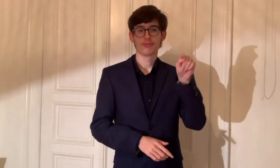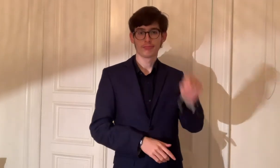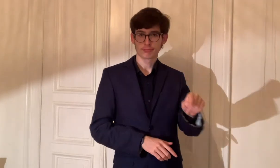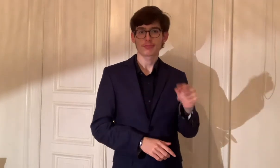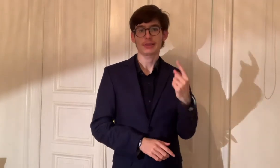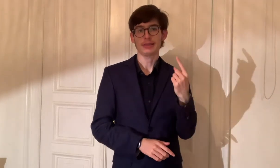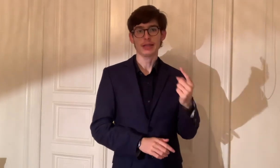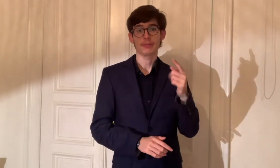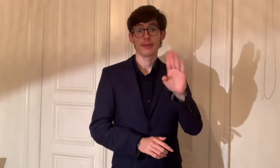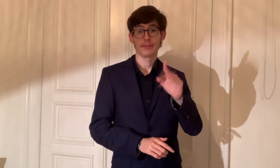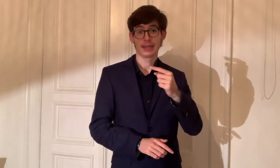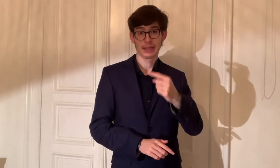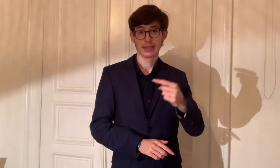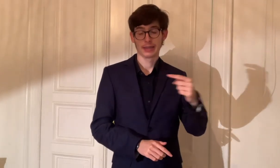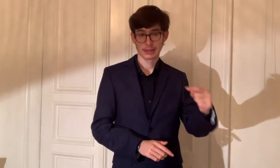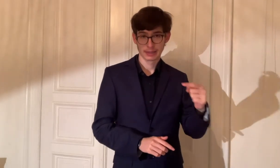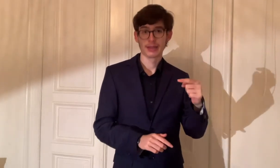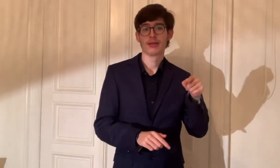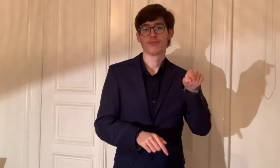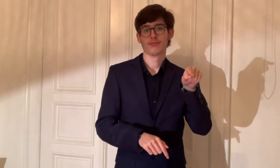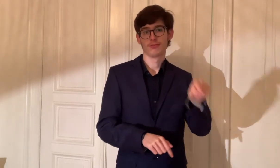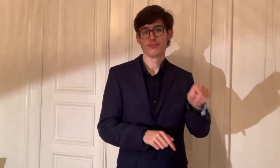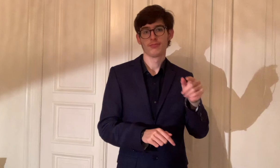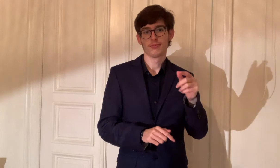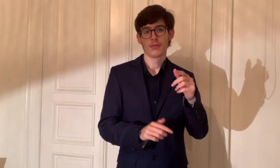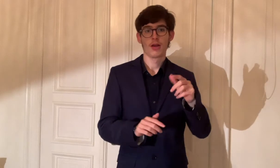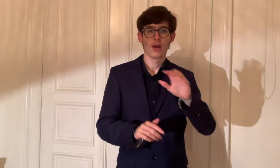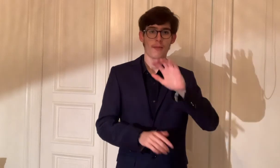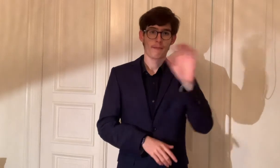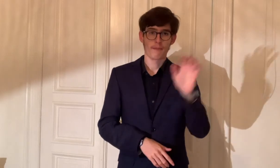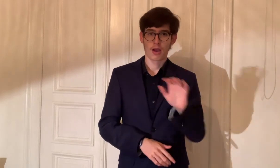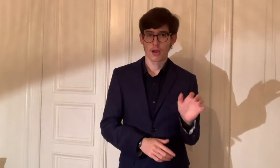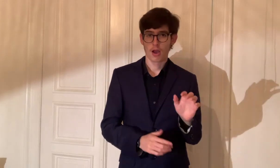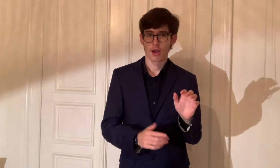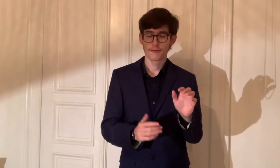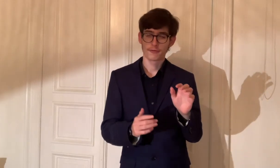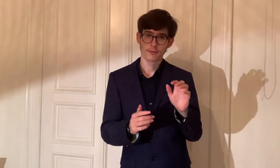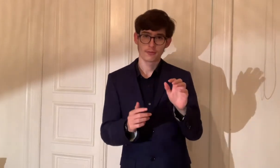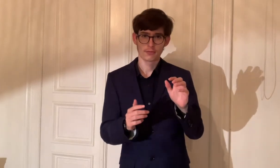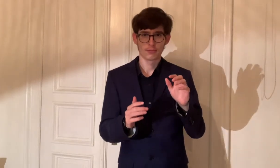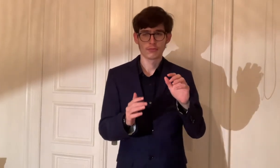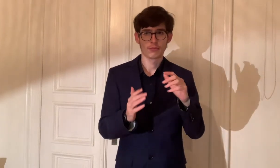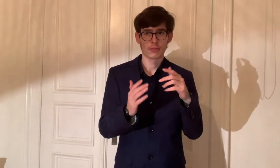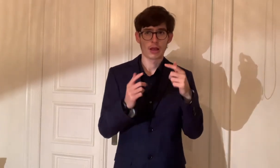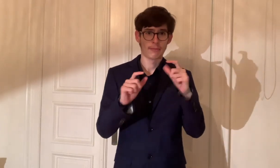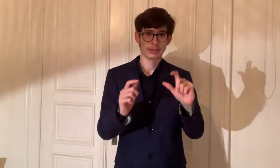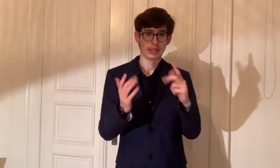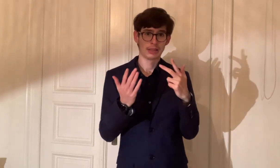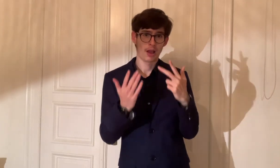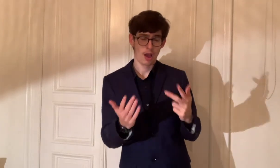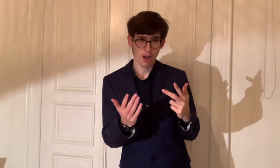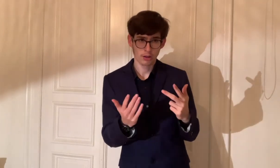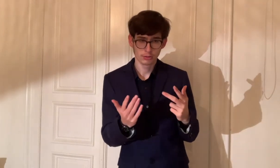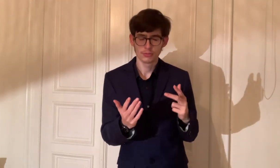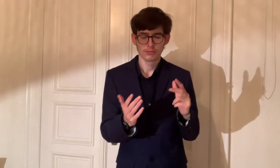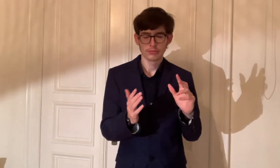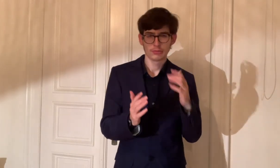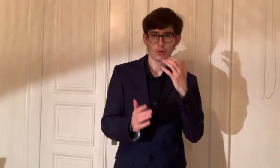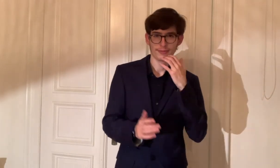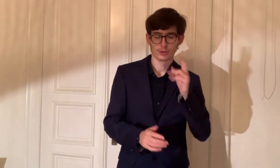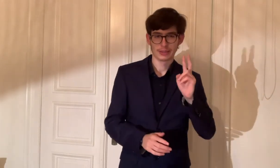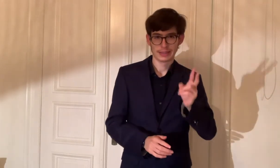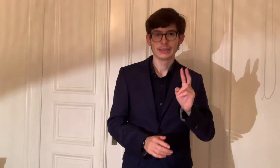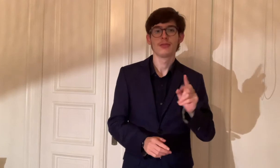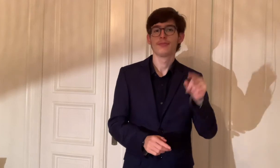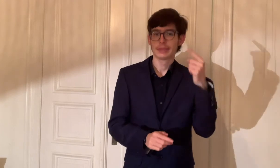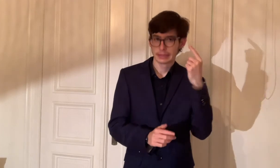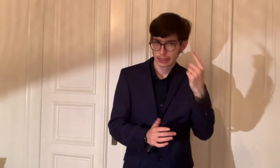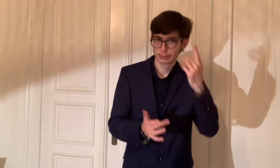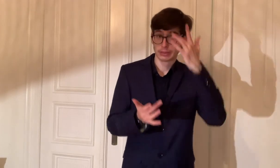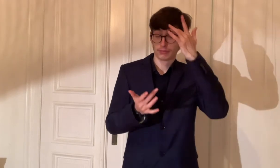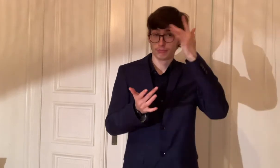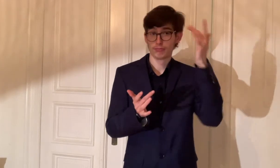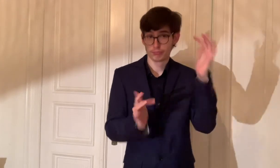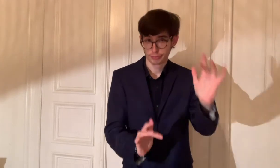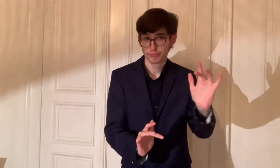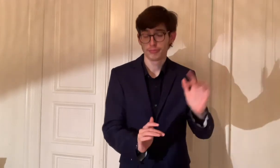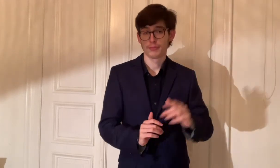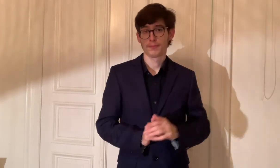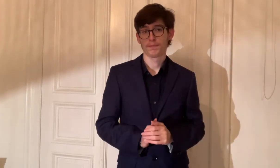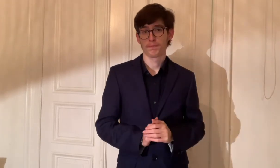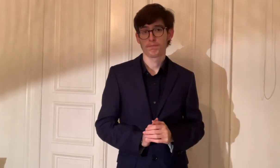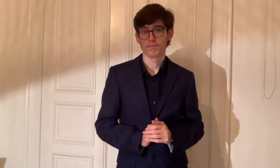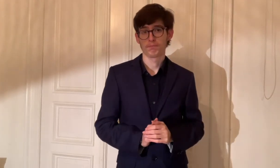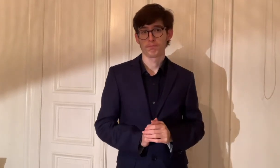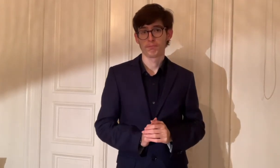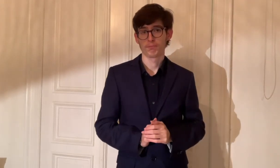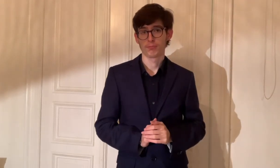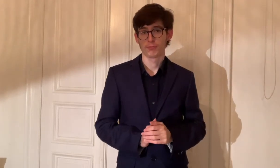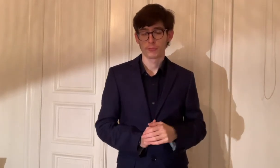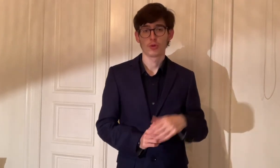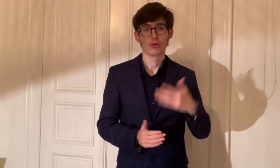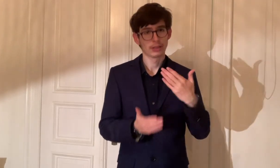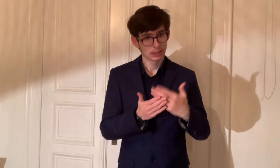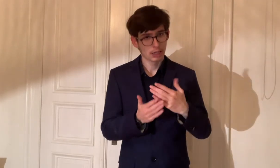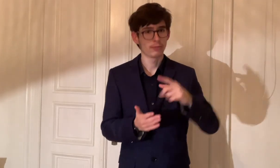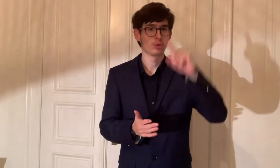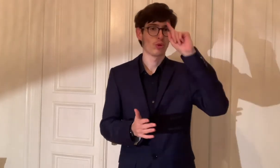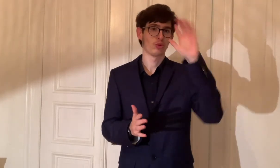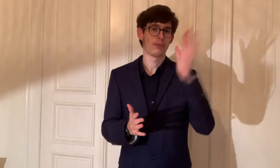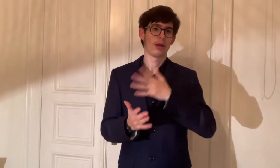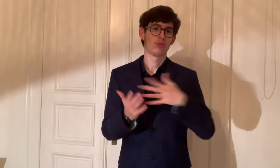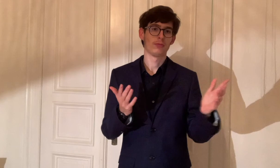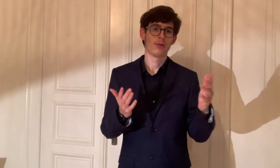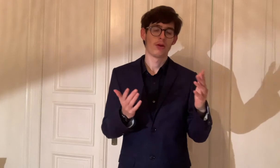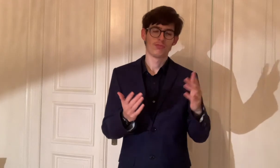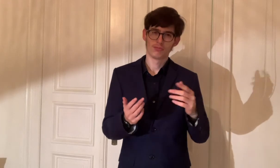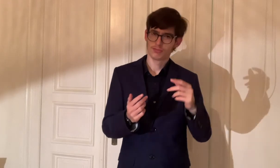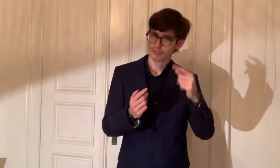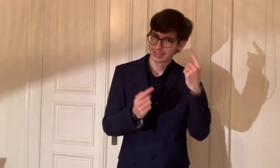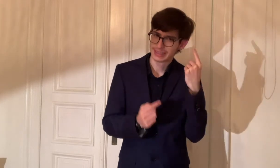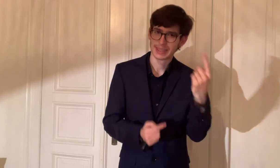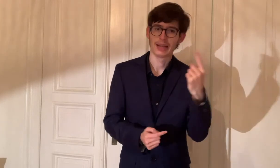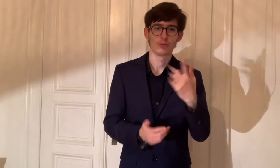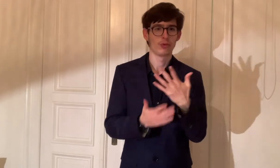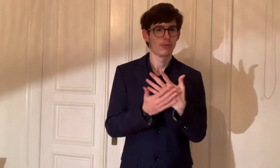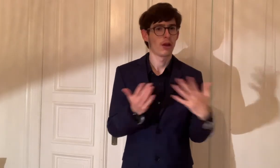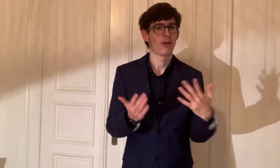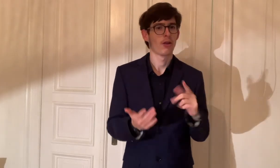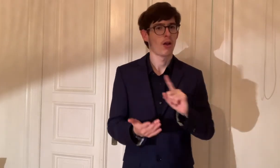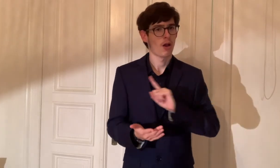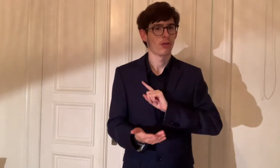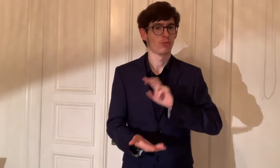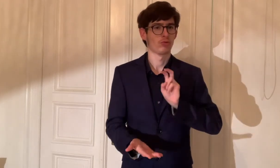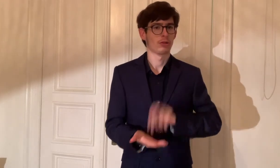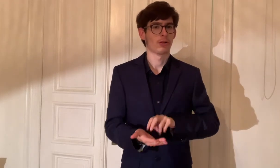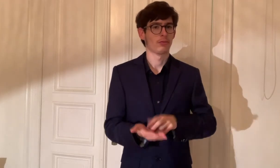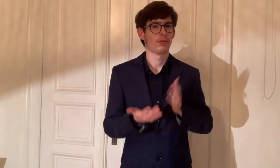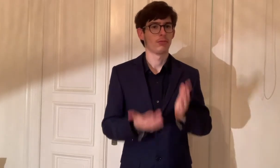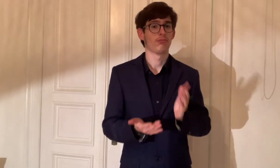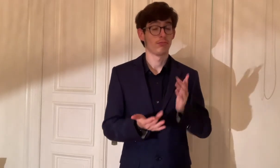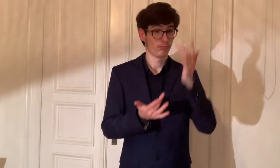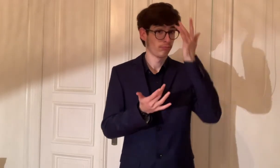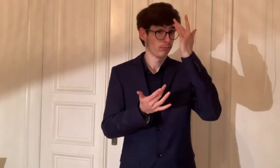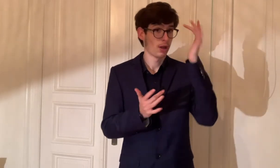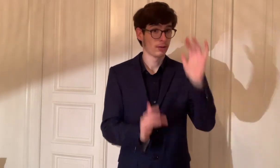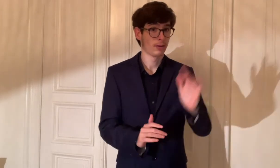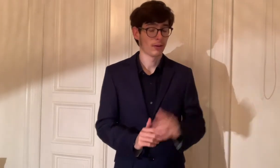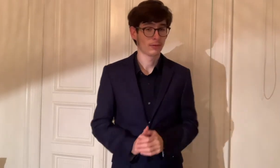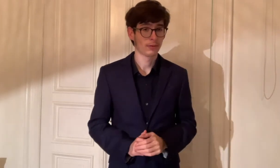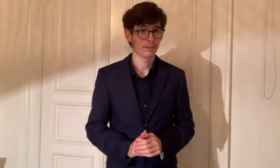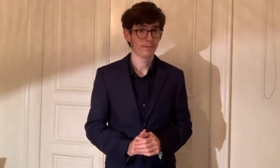Die Deutsche Gebärdensprache ist mit dem BGG §6 (§8 ist falsch...), Absatz 1 als eigenständige Sprache anerkannt.